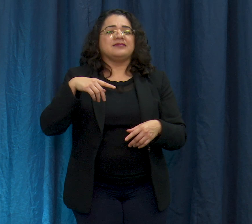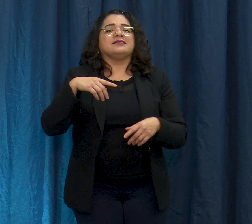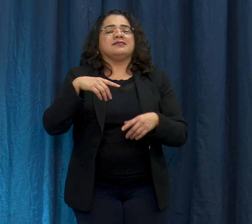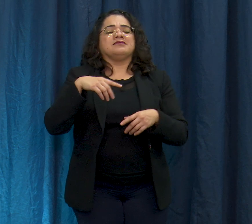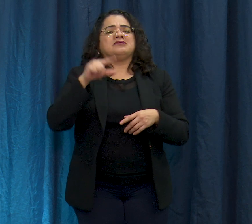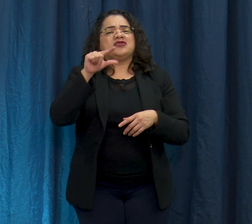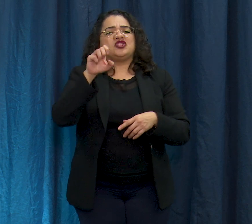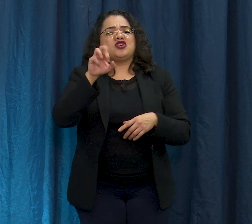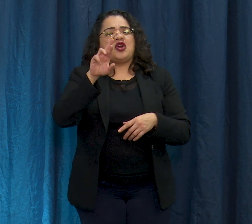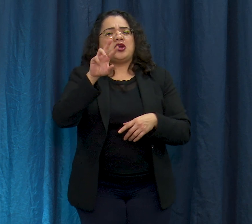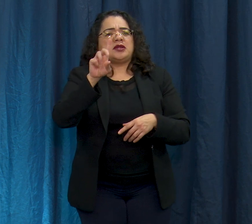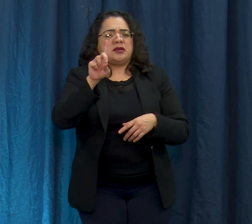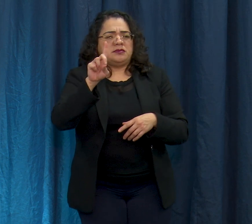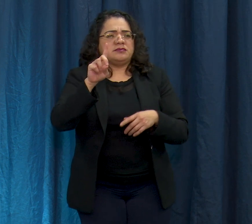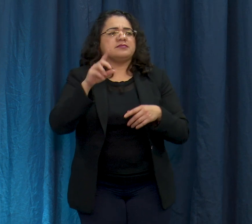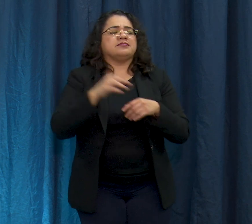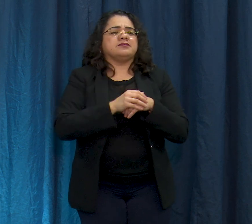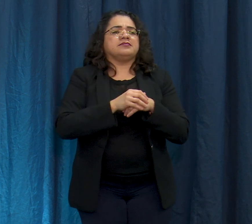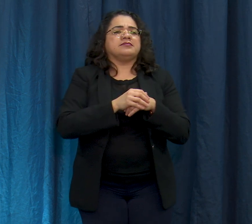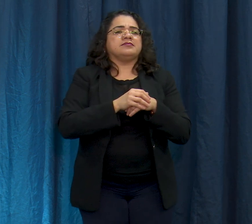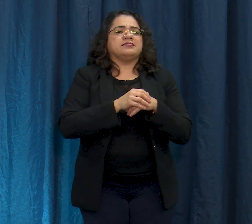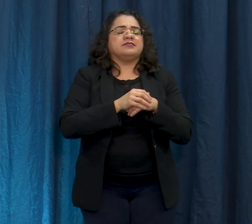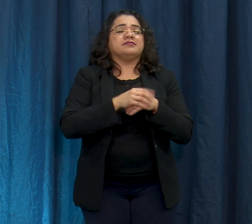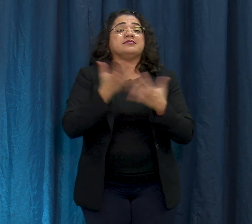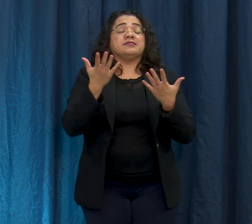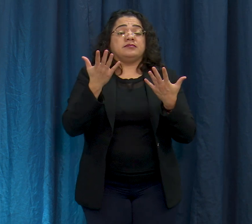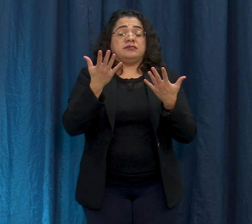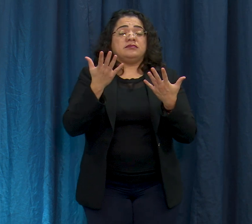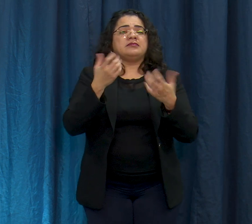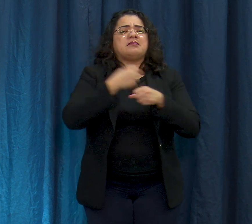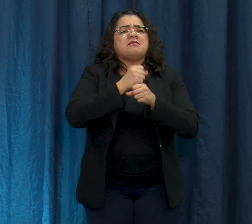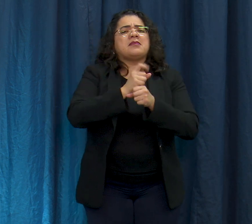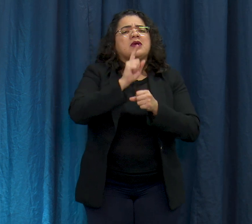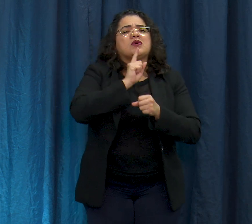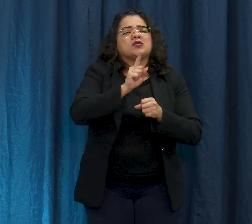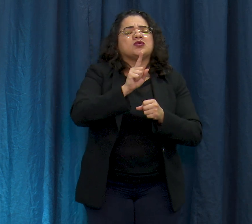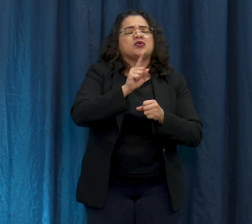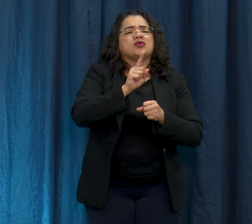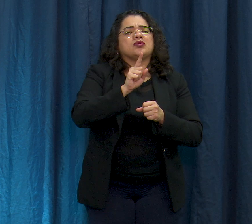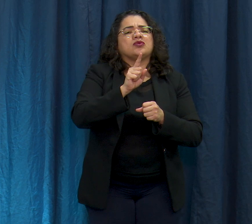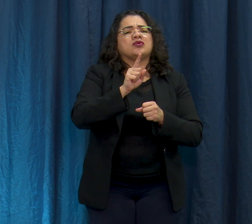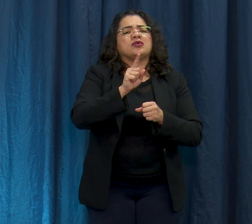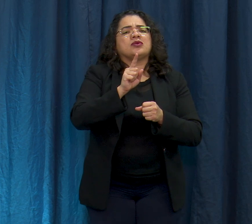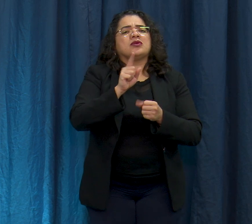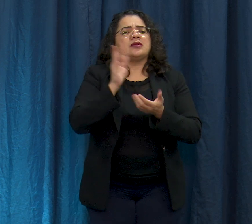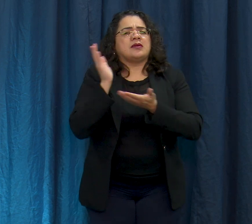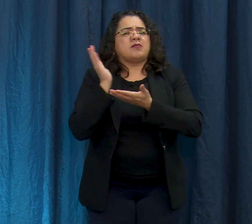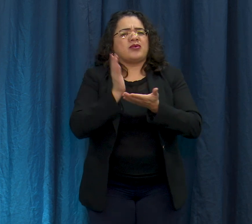personas que necesitan asegurarse a day kate reagan sous sus Fras cozy past IGAs